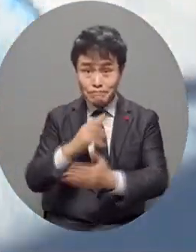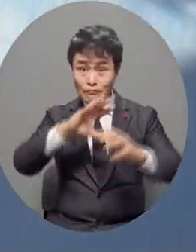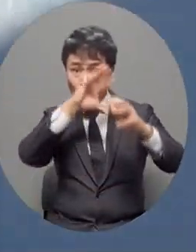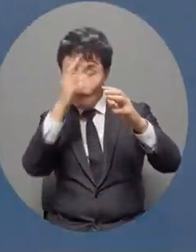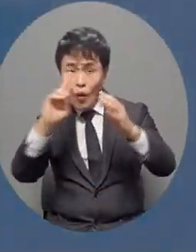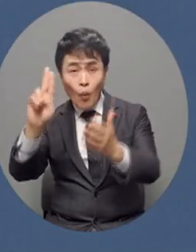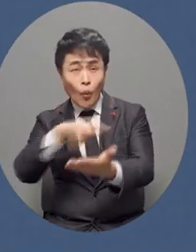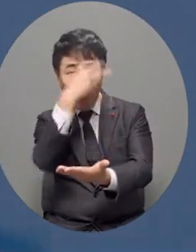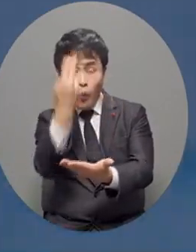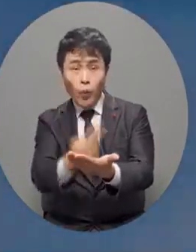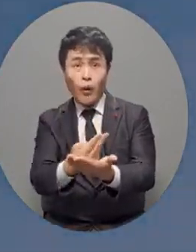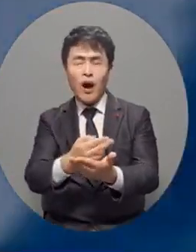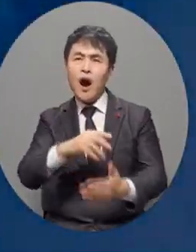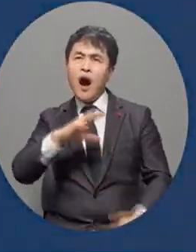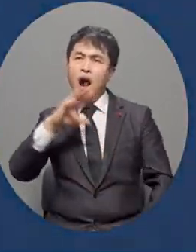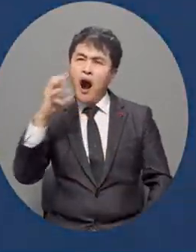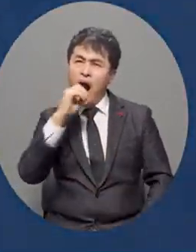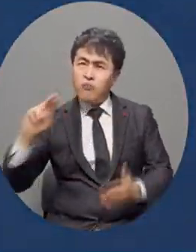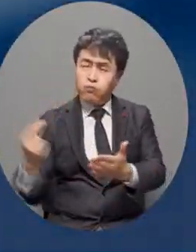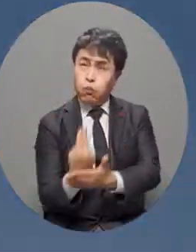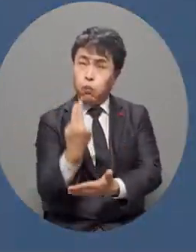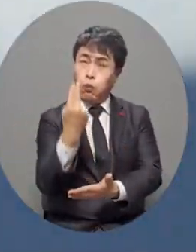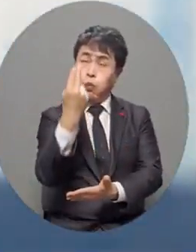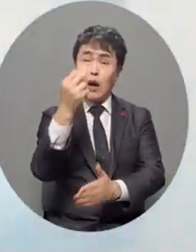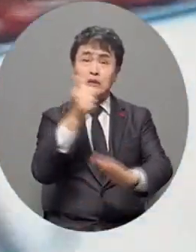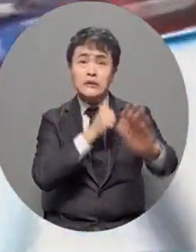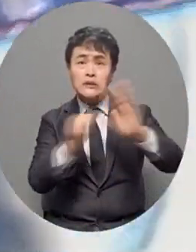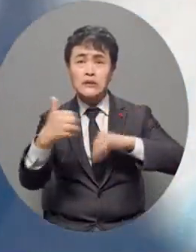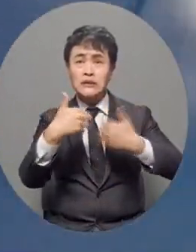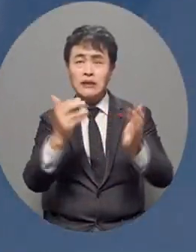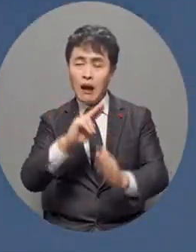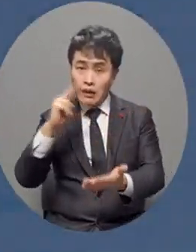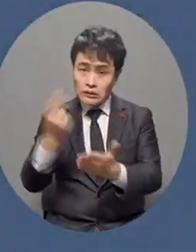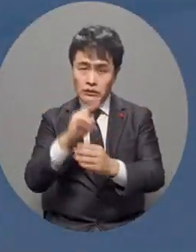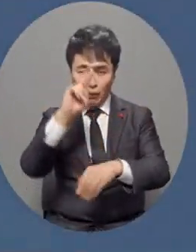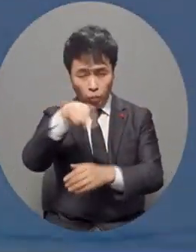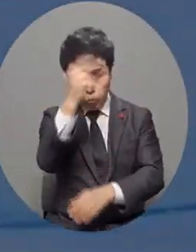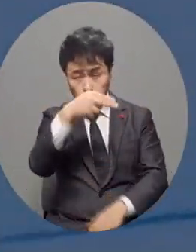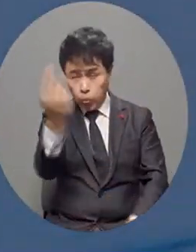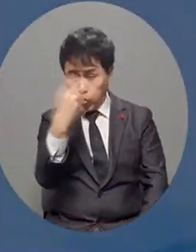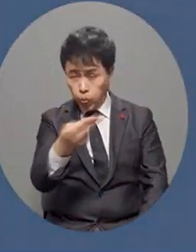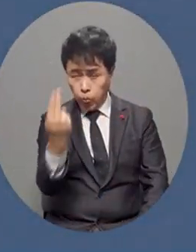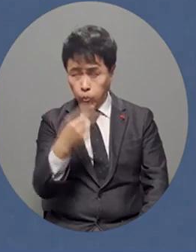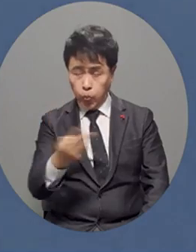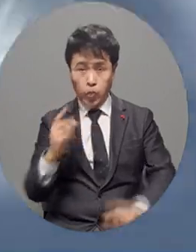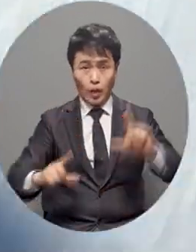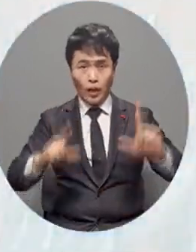(기자) 잔소리하는 아버지의 심정은 다 똑같은 것 같죠? 다음은 스키 월드컵에서 나온 공중묘기입니다. 엄청난 높이로 도약하는 이 선수.